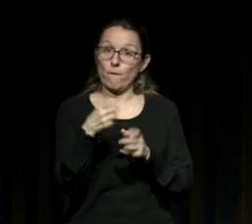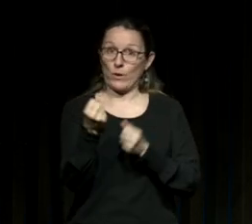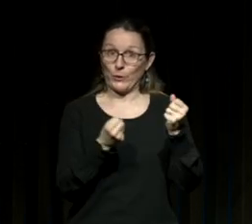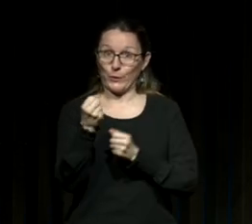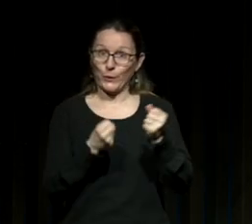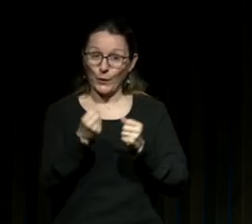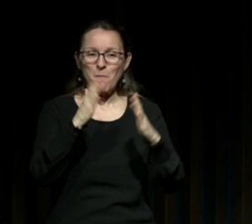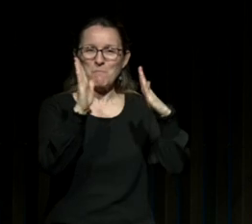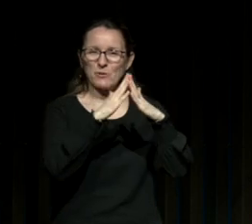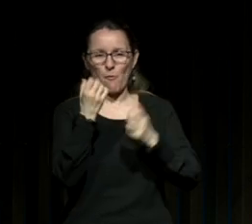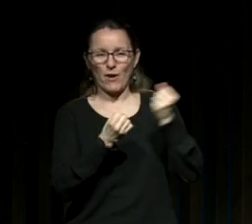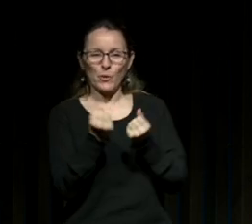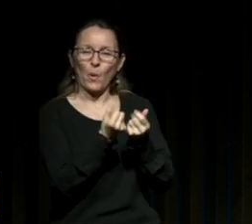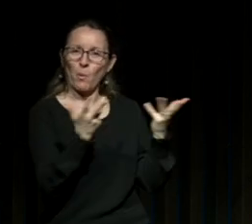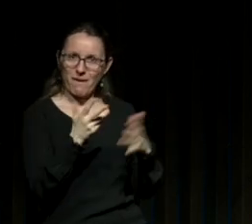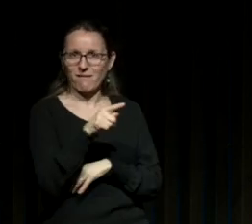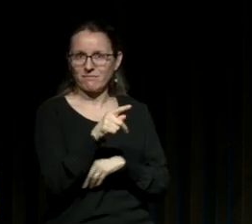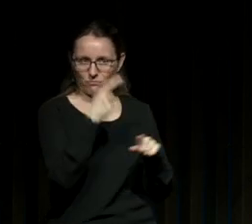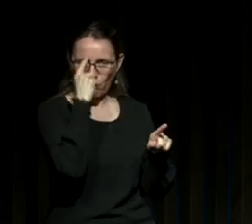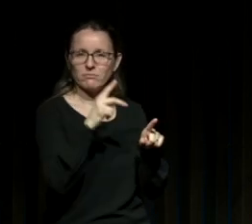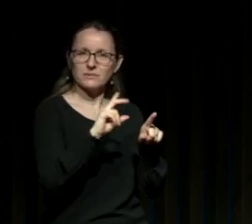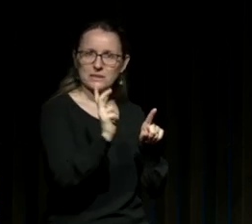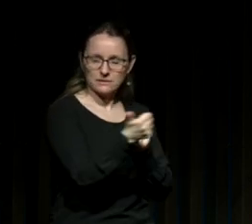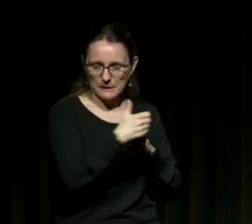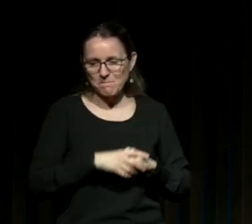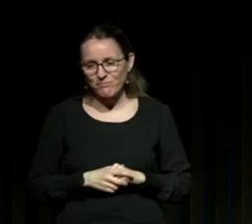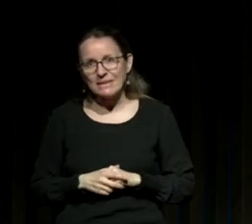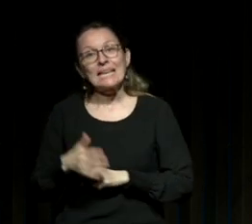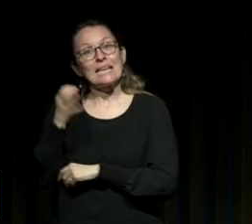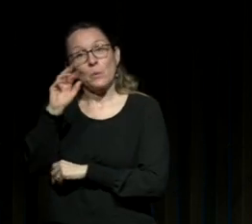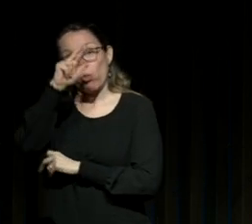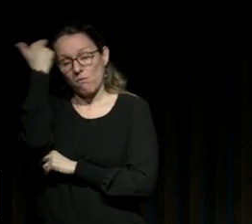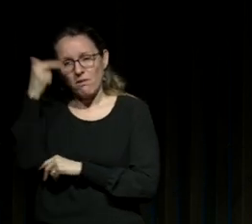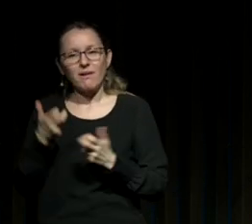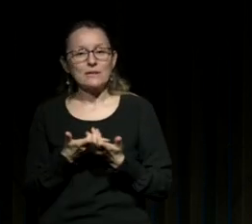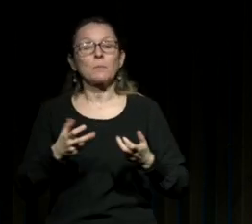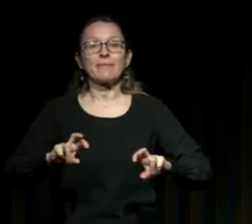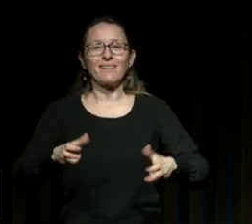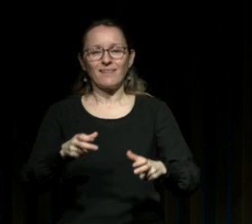noirs ce sont le nombre d'heures passées devant la télévision par semaine et là vous voyez qui